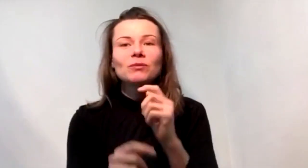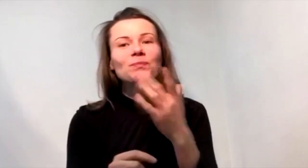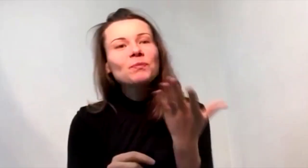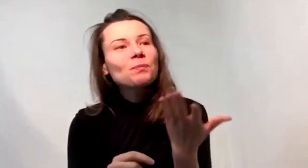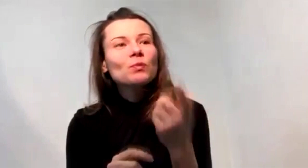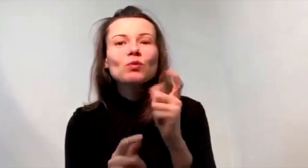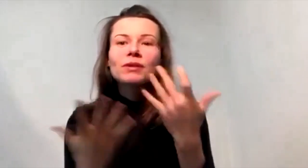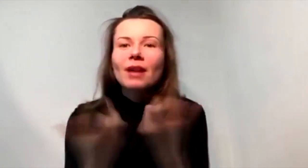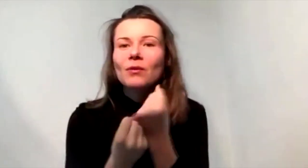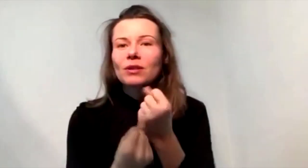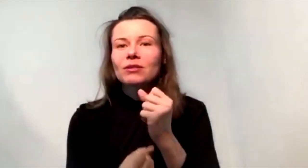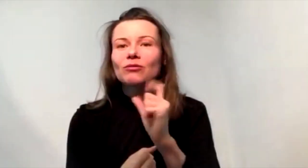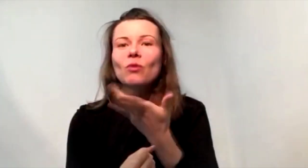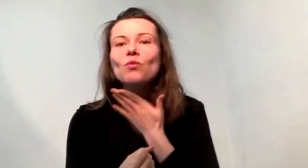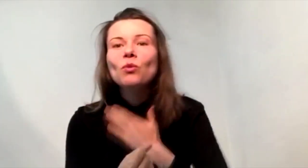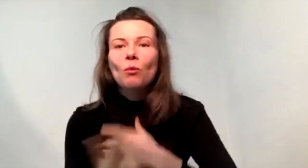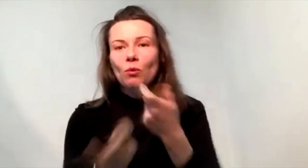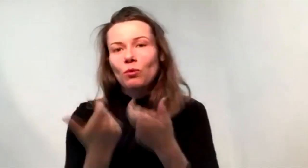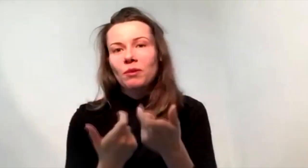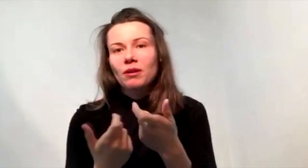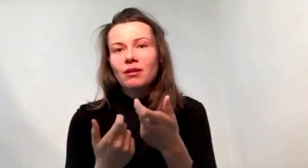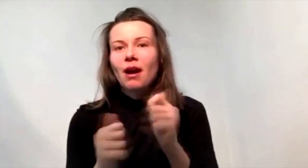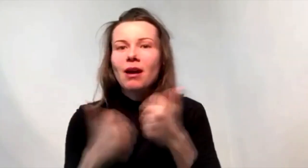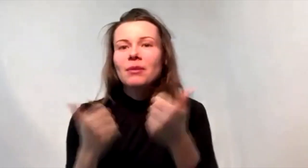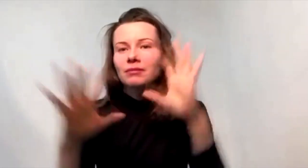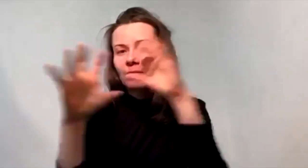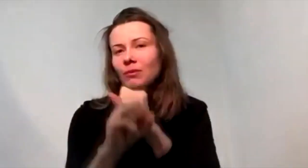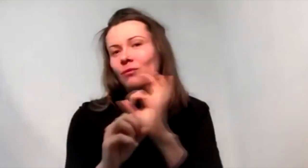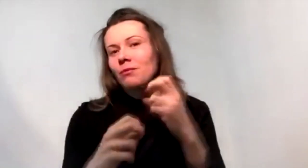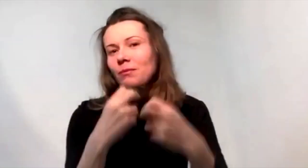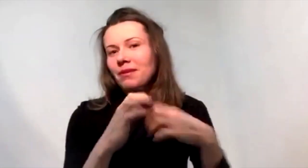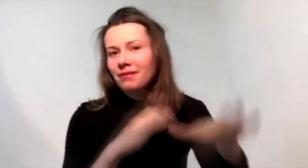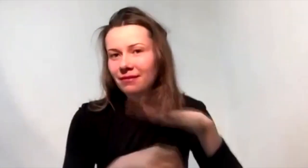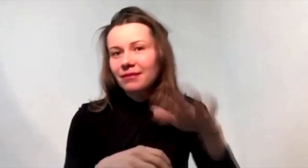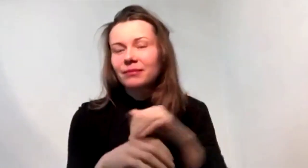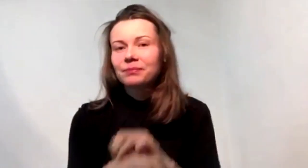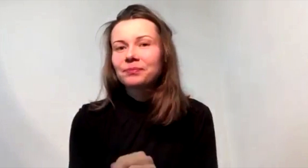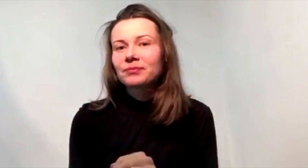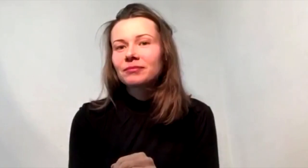Lepiej znaleźć zajęcie, które lubisz , aby zapomnieć o problemach.